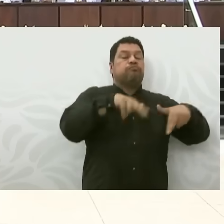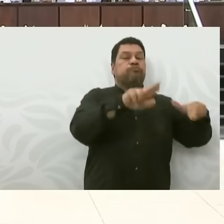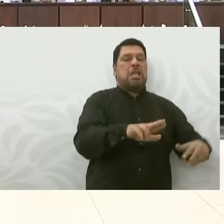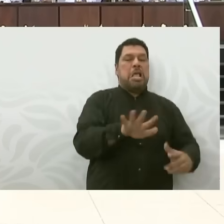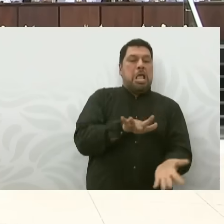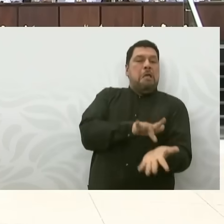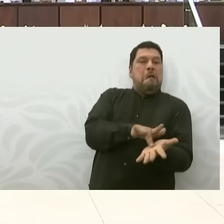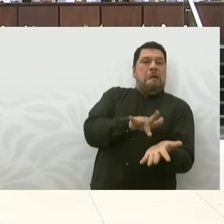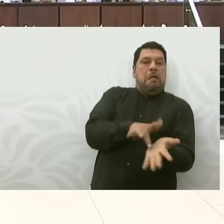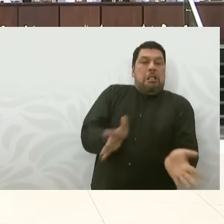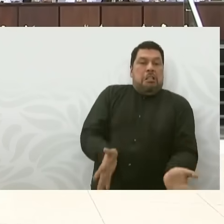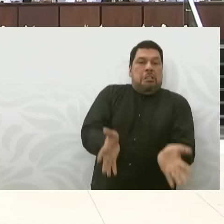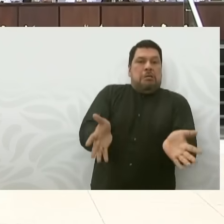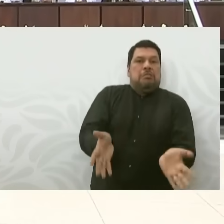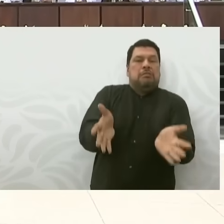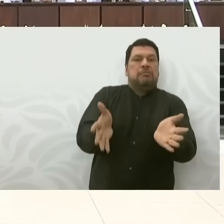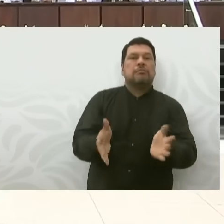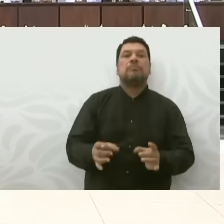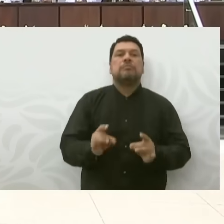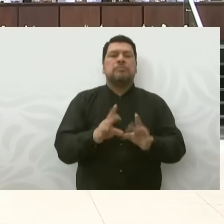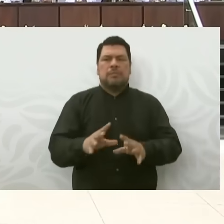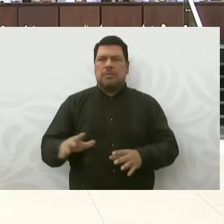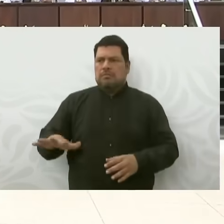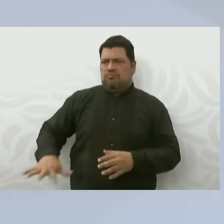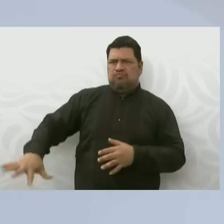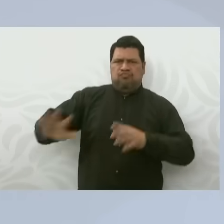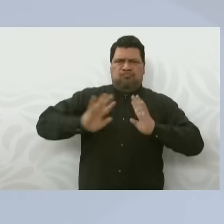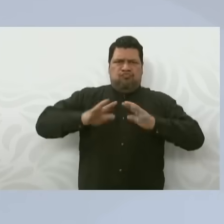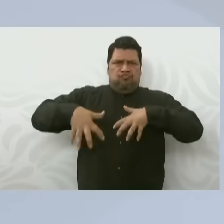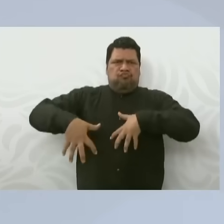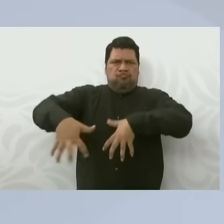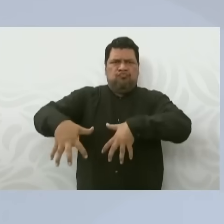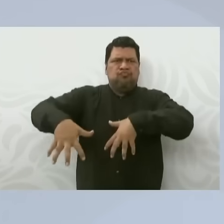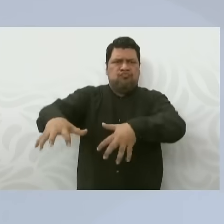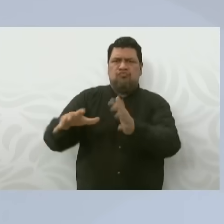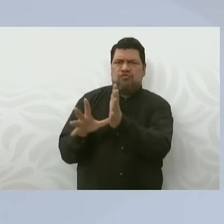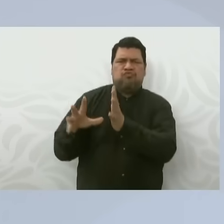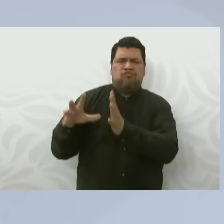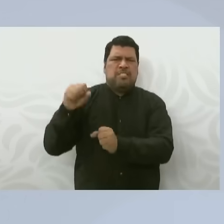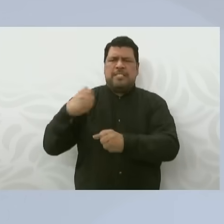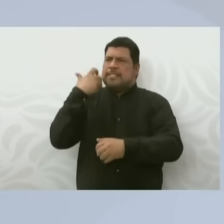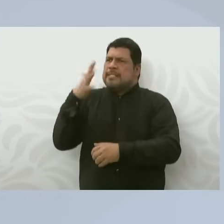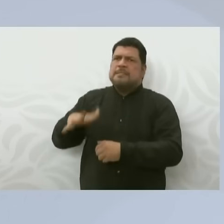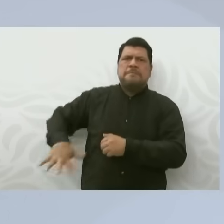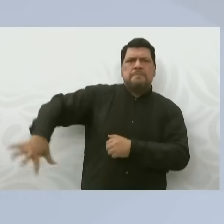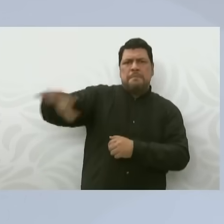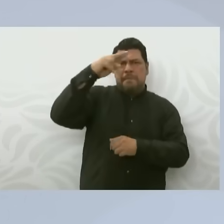mientras el ejército constitucionalista avanzaba por el territorio mexicano